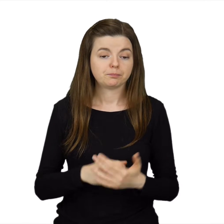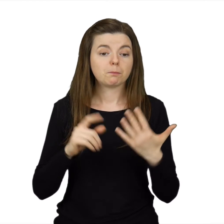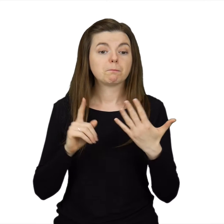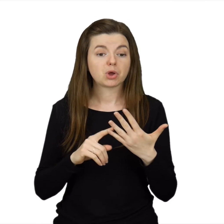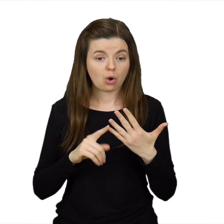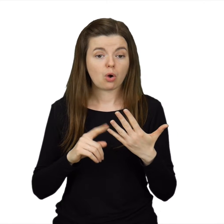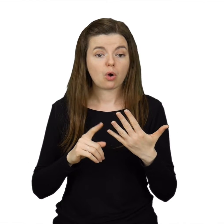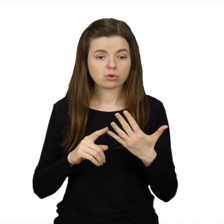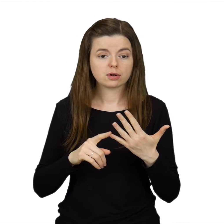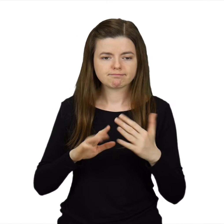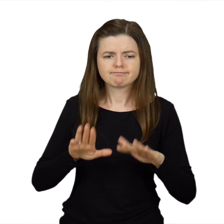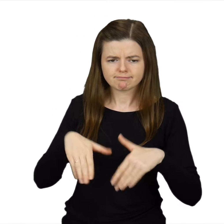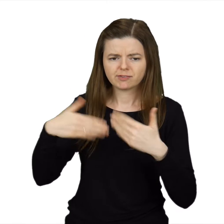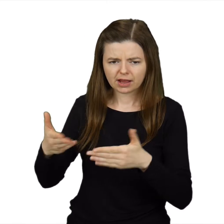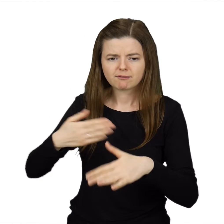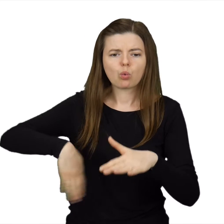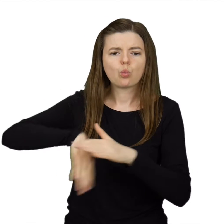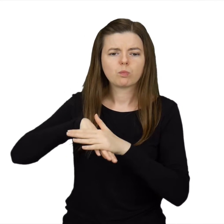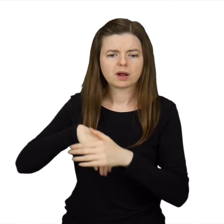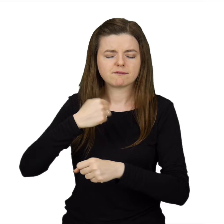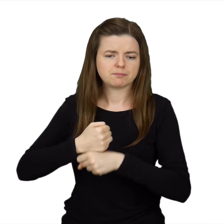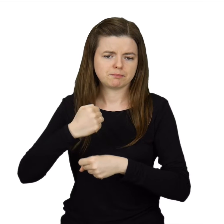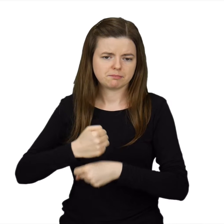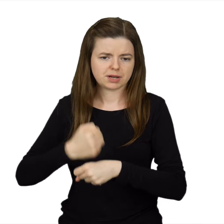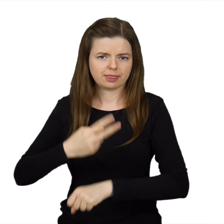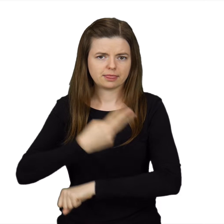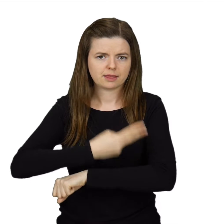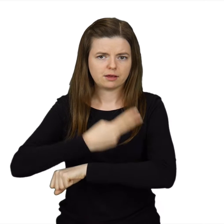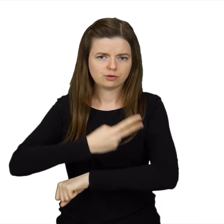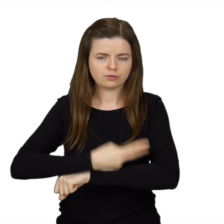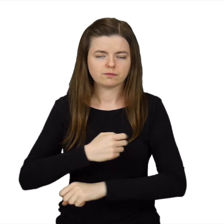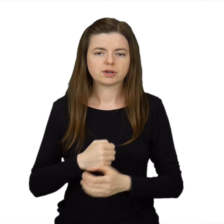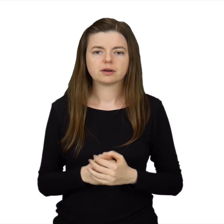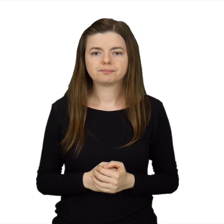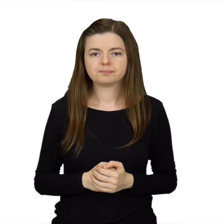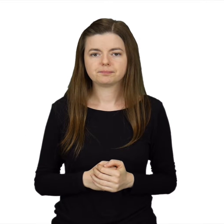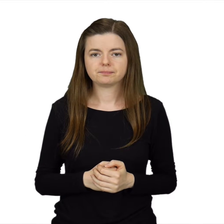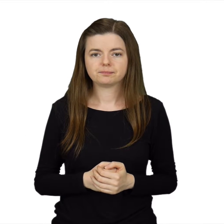wydawanie licencji na wykonywanie transportu taksówką,